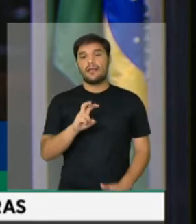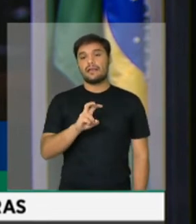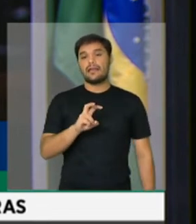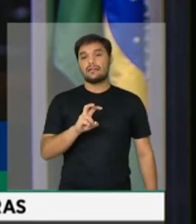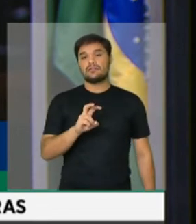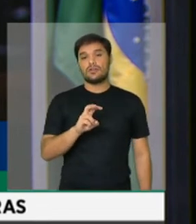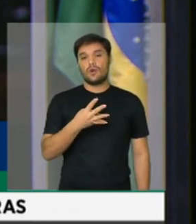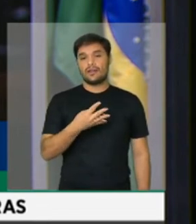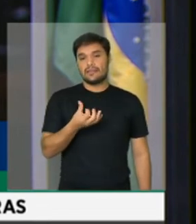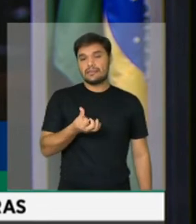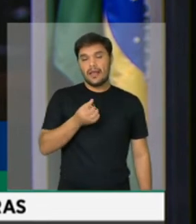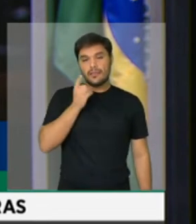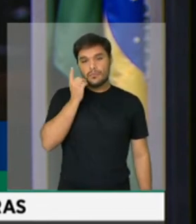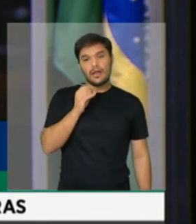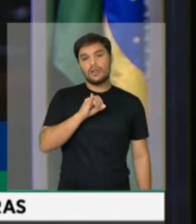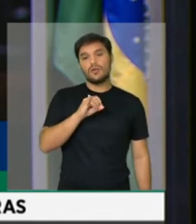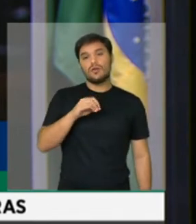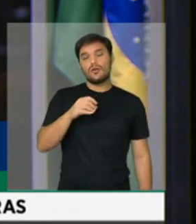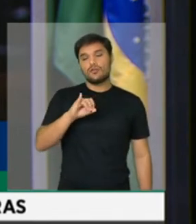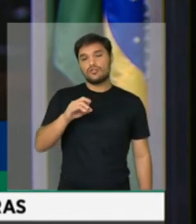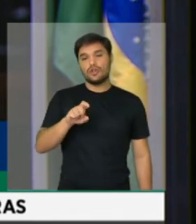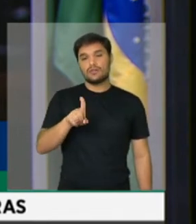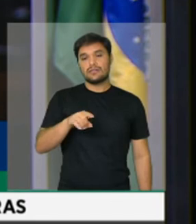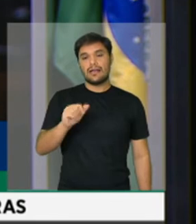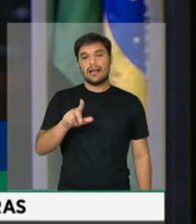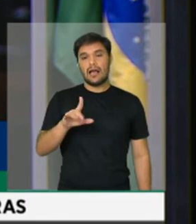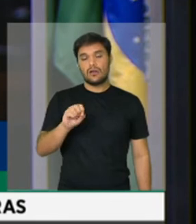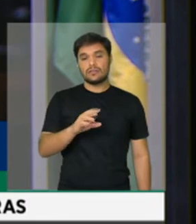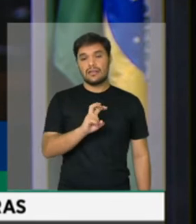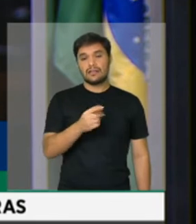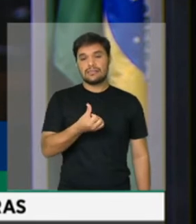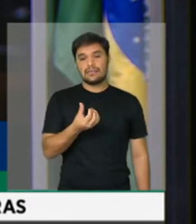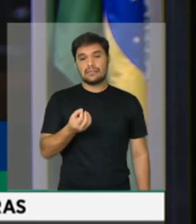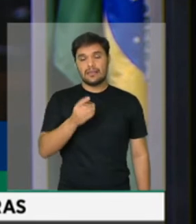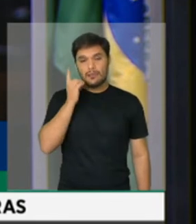GERAIS, 180 DO DEPUTADO CÉLIO MOURA DO PT DE TOCANTINS, 255 DO DEPUTADO MARCON DO PT DO RIO GRANDE DO SUL. 428 DO